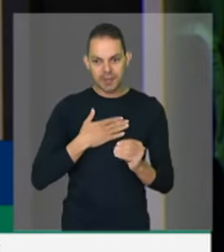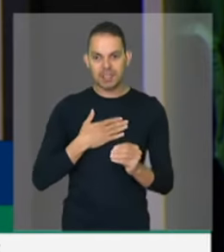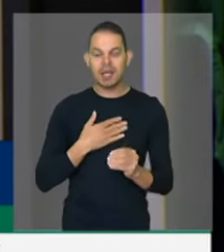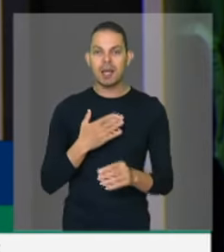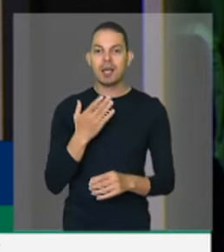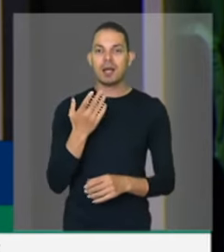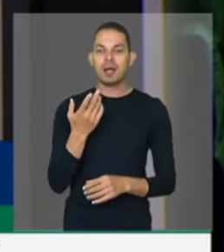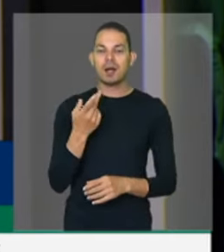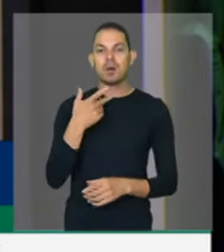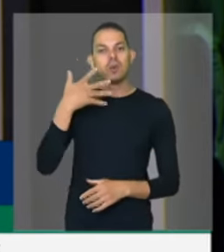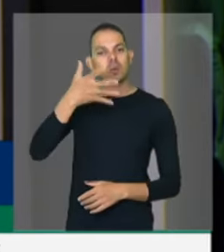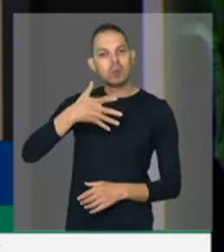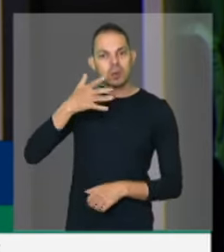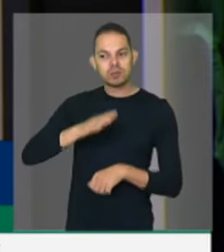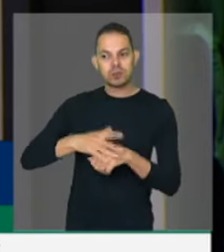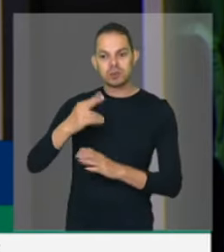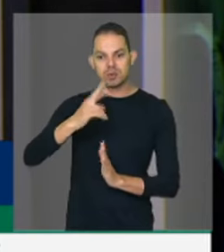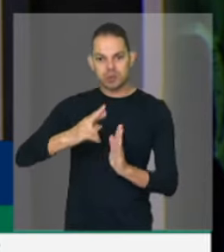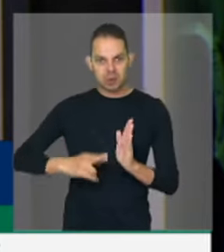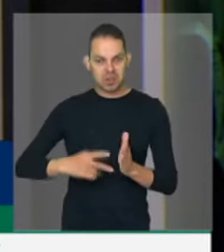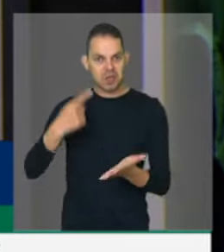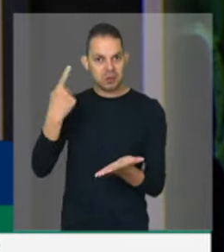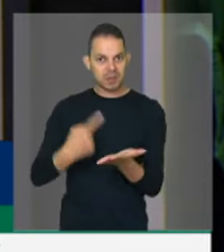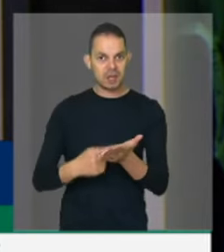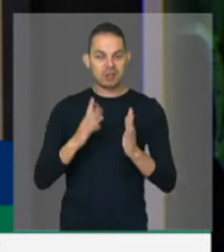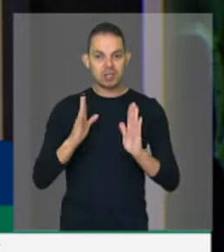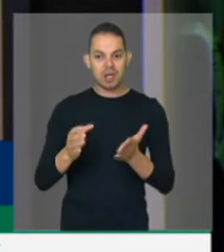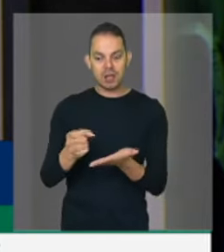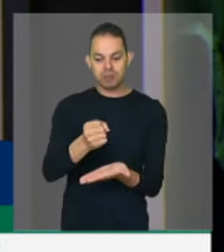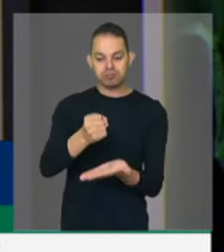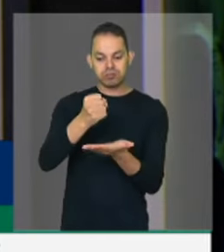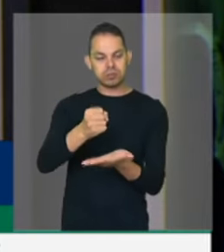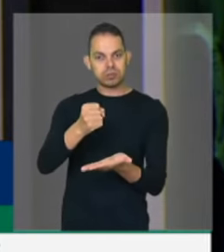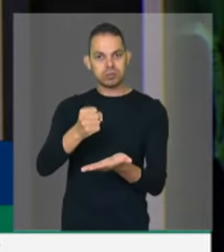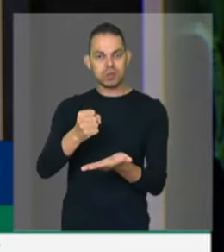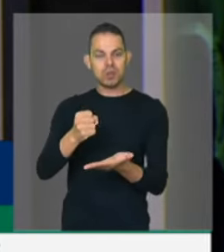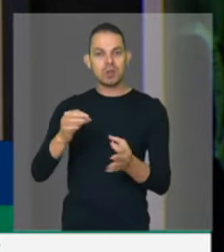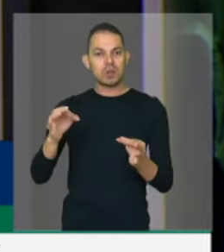ESTÁ CONSIGNADO O PACOTE É FECHADO E DEUS NOS AJUDE! E QUE OS NOSSOS POLÍTICOS TAMBÉM! PRECISAMOS DE PAZ E